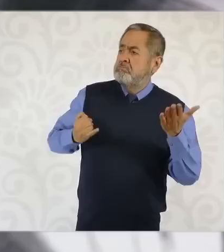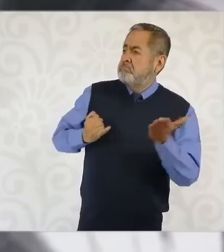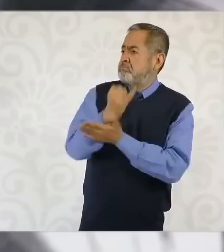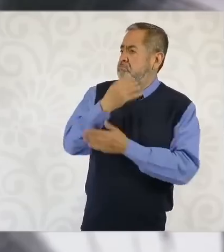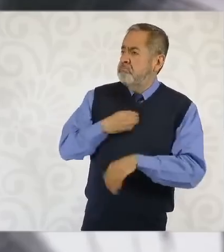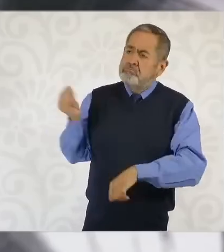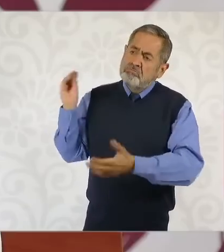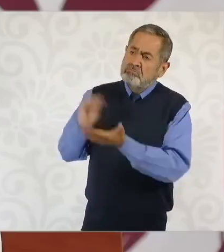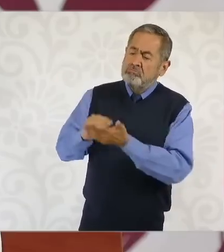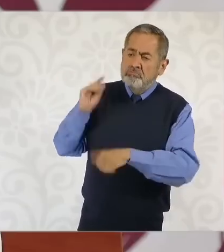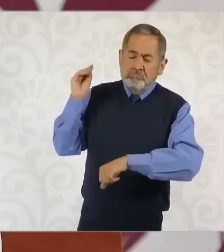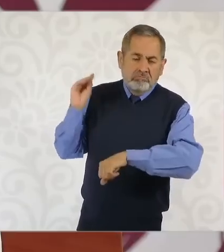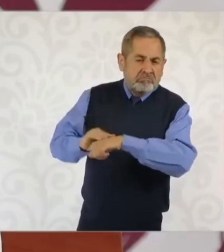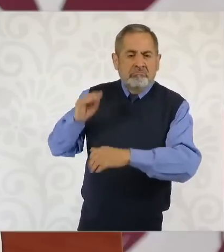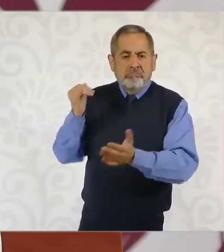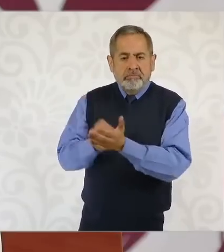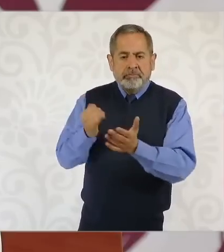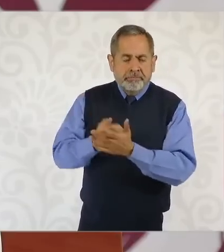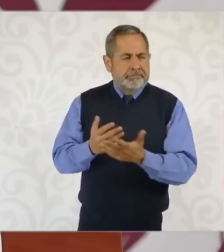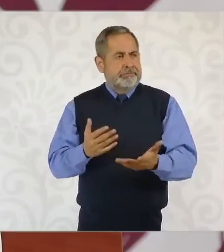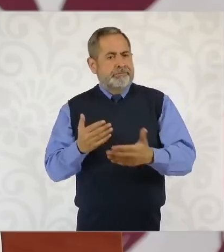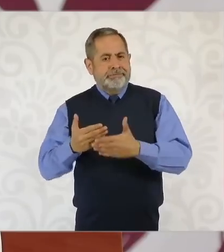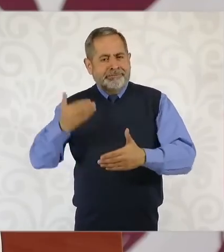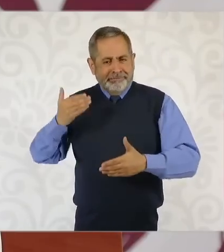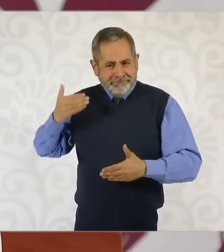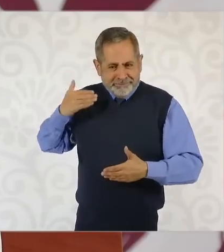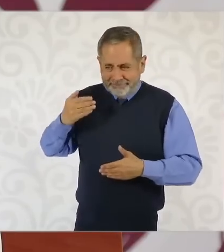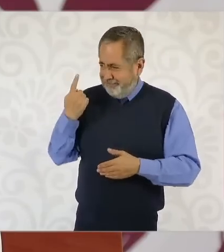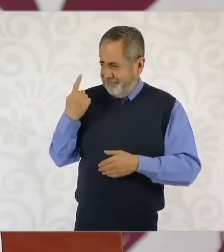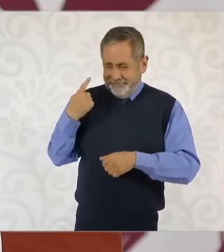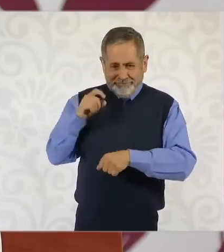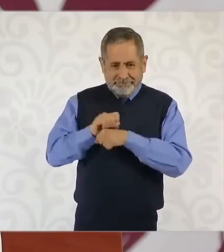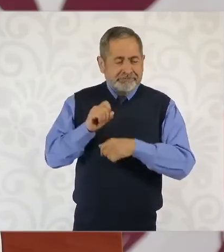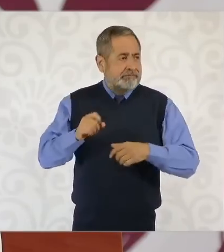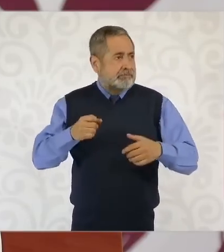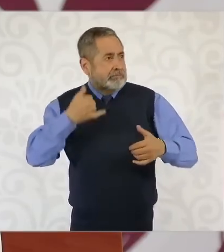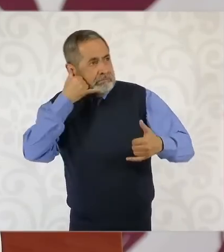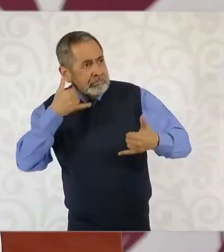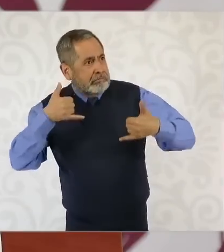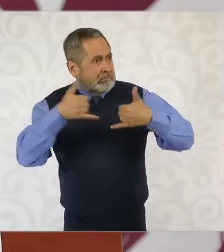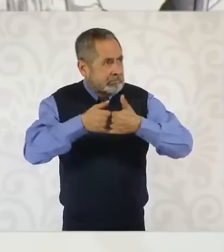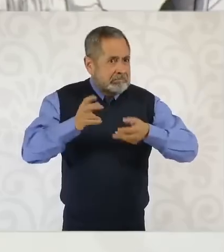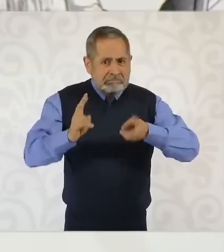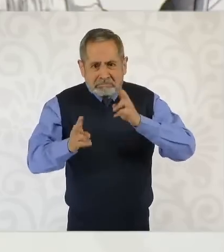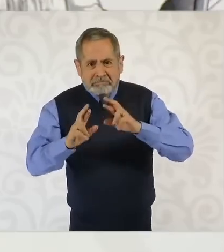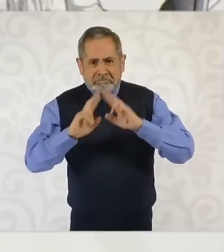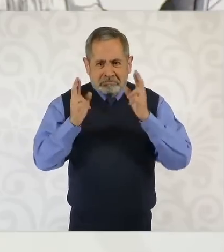muy importante en Washington llamadas telefónicas una llamada muy importante digo una reunión muy